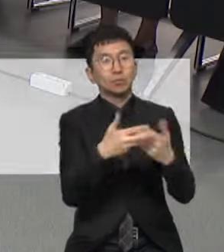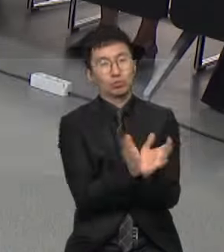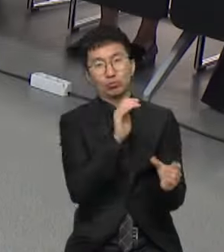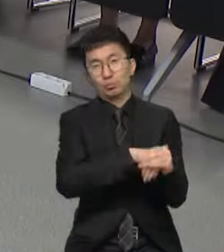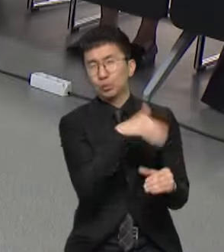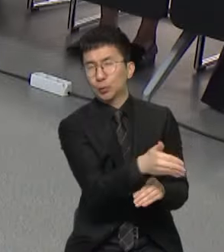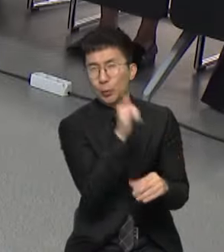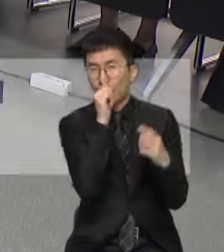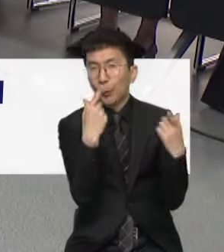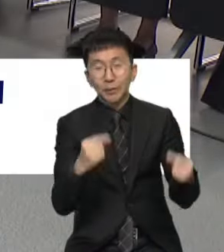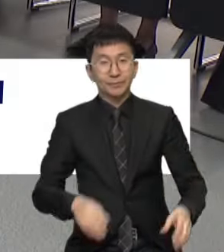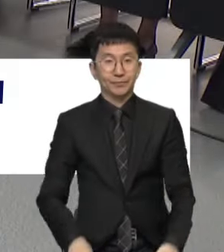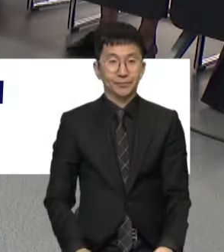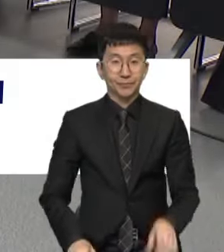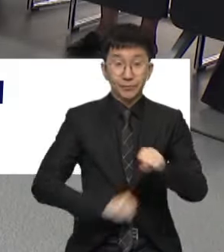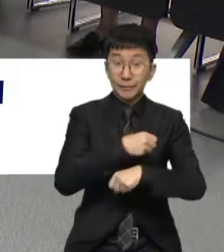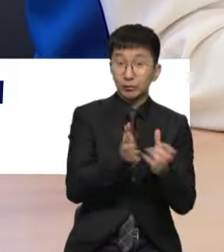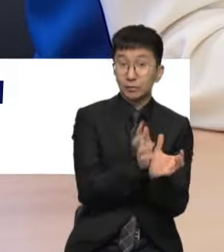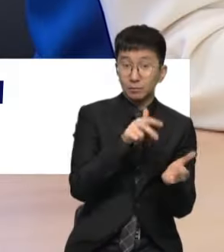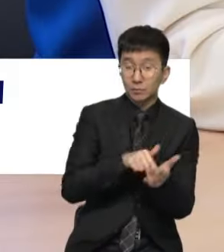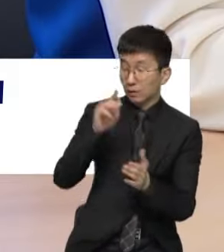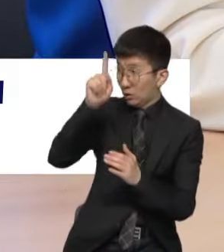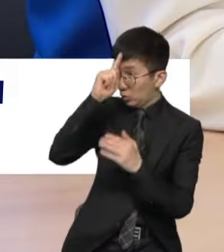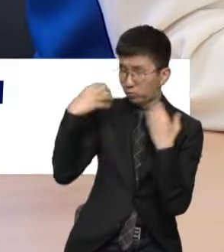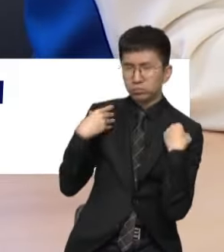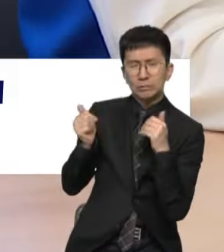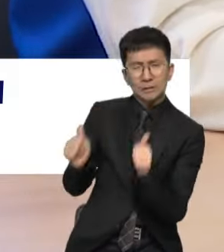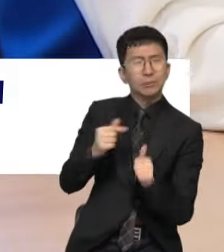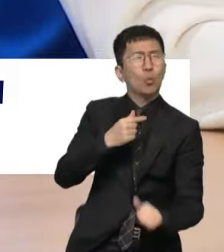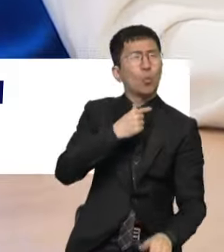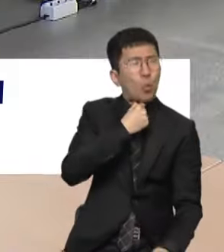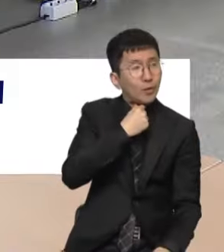(기자) 민주당은 정권 심판 여론이 60대로 확대된 방증이라고 평가합니다.